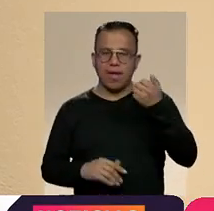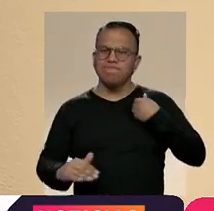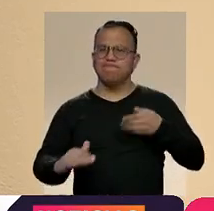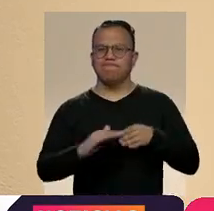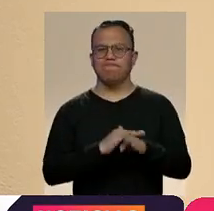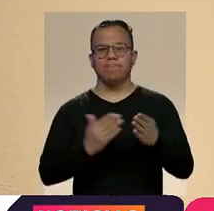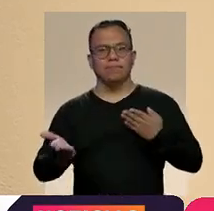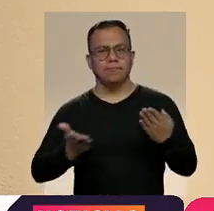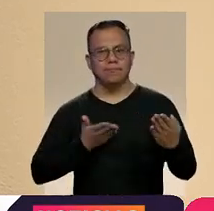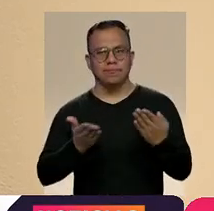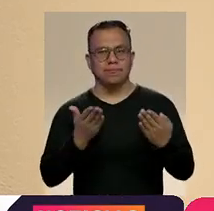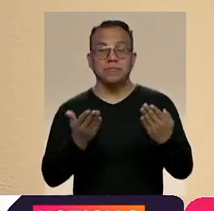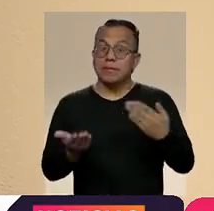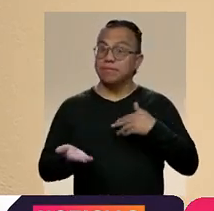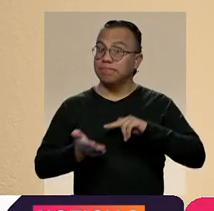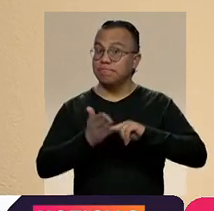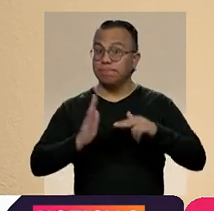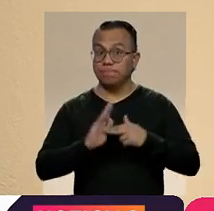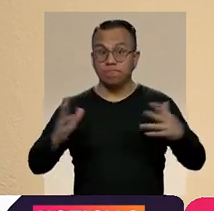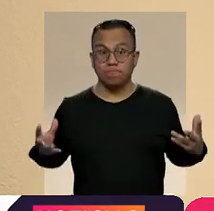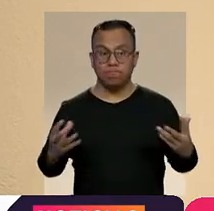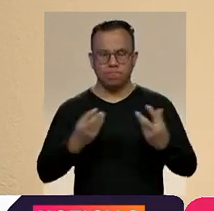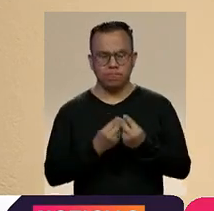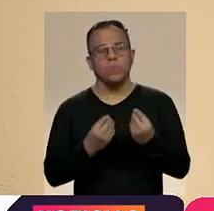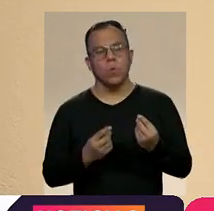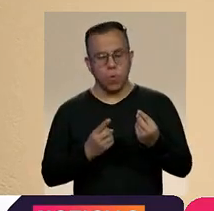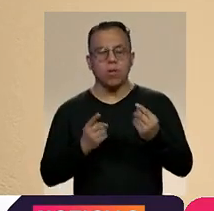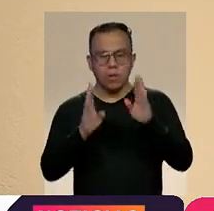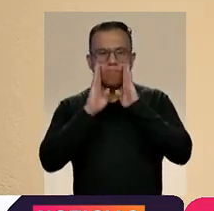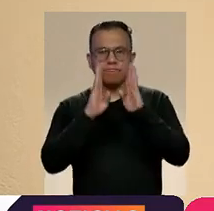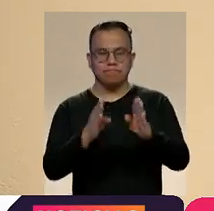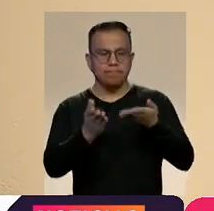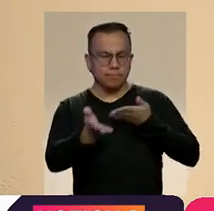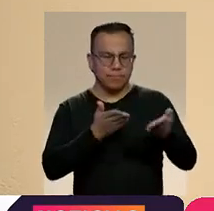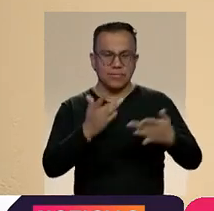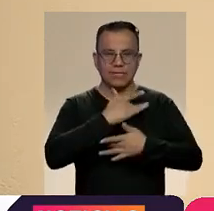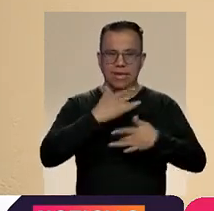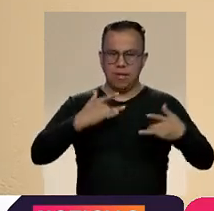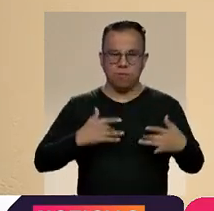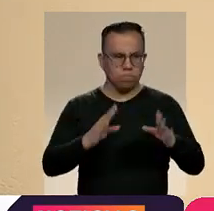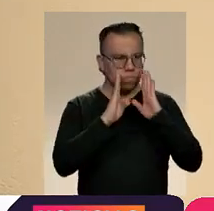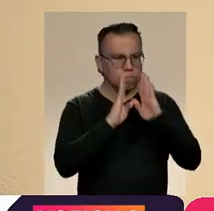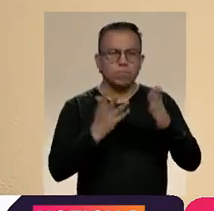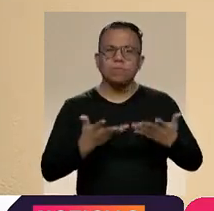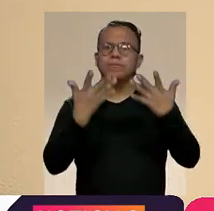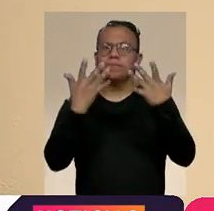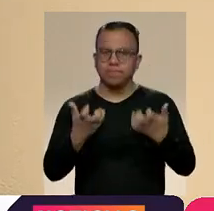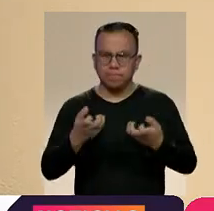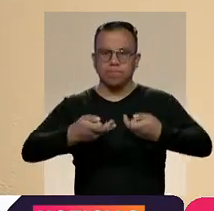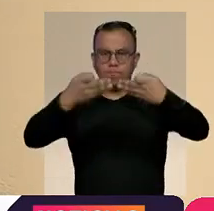PAíSES EN DONDE YA BIEN QUE SE TENGAN CAUSALES ESTE SERVICIO REALMENTE SE IMPLEMENTADO Y QUE